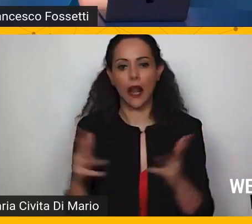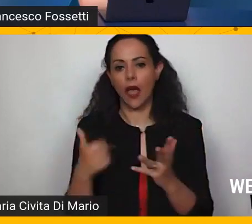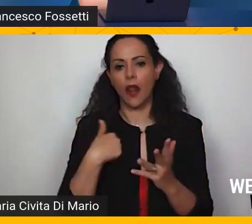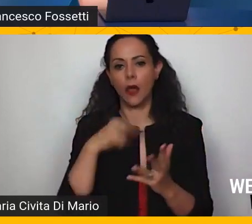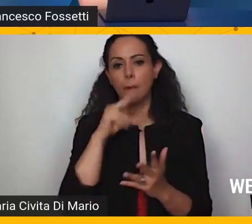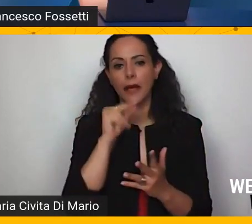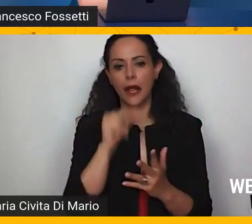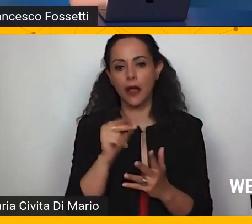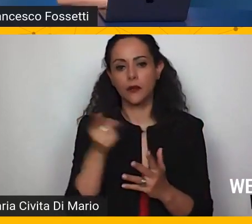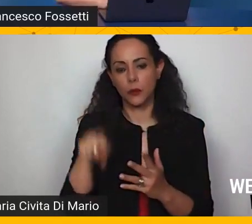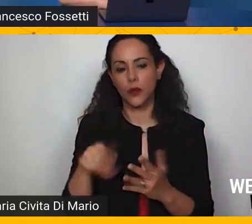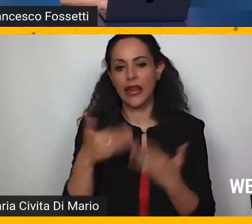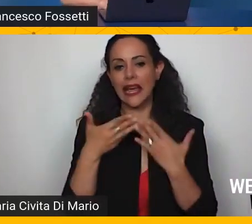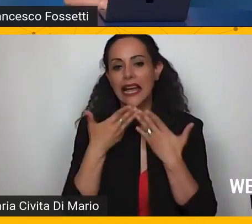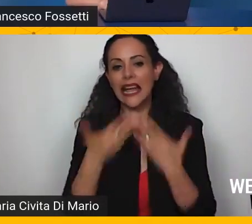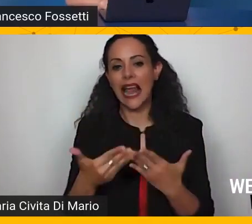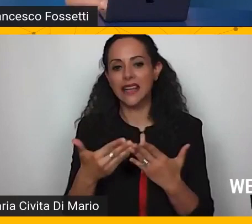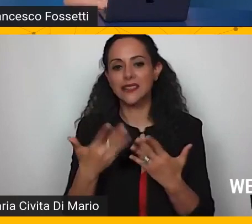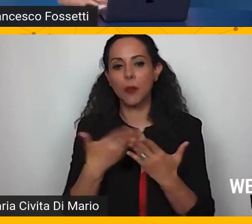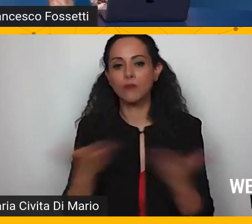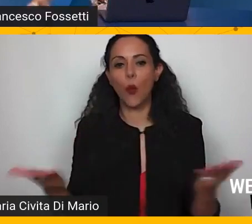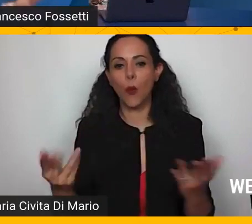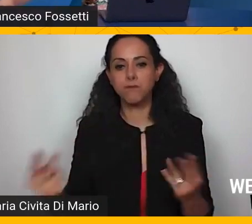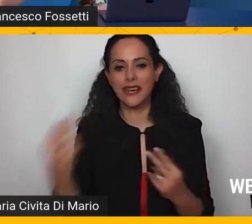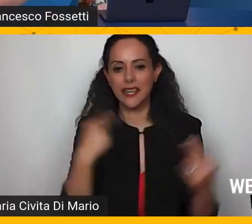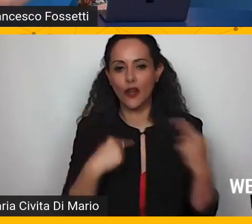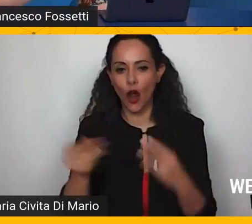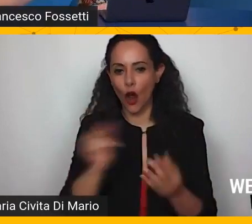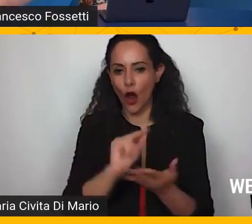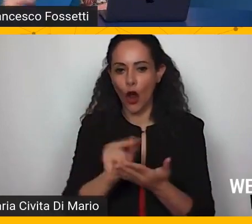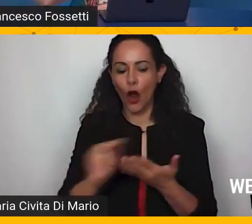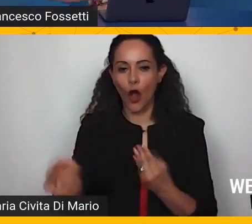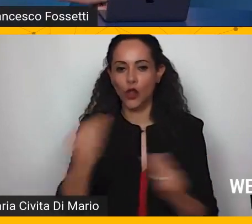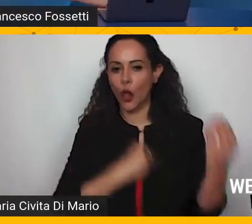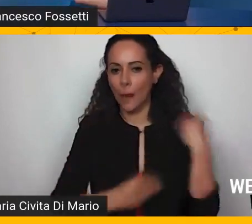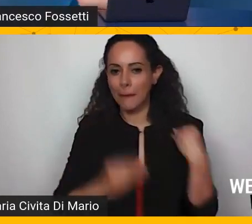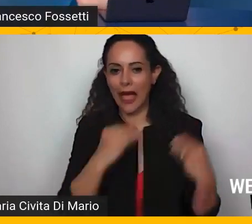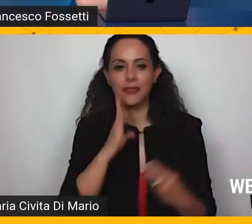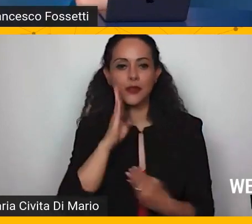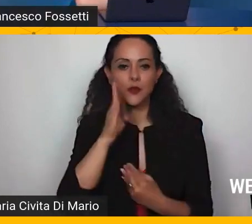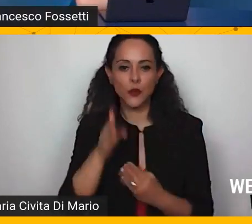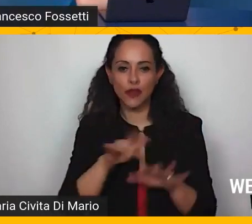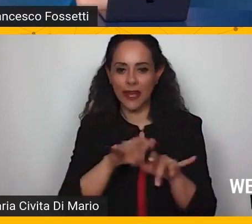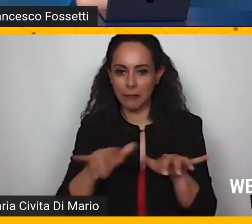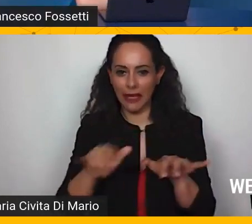anche grazie all'aiuto del pubblico che è stato prodigo di